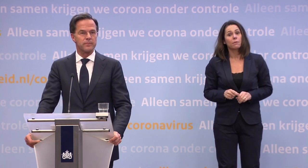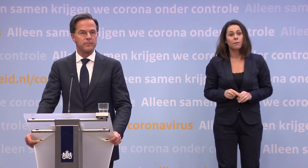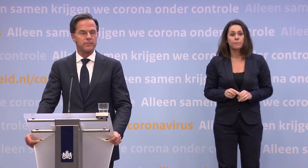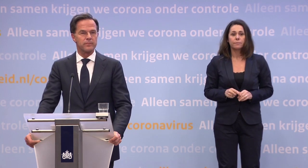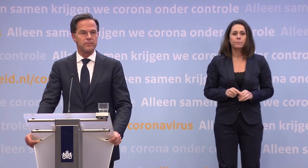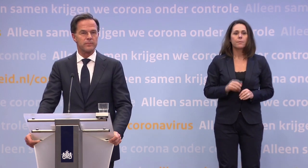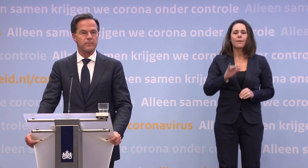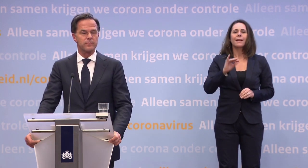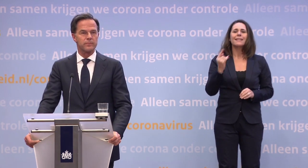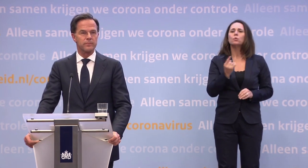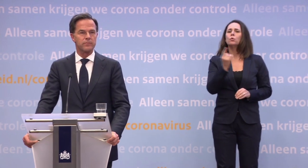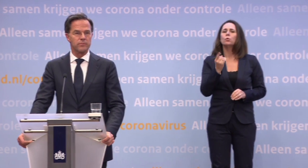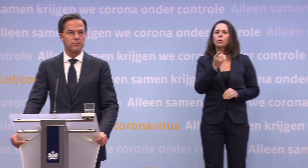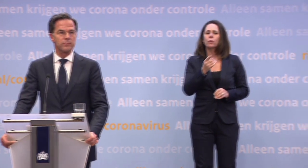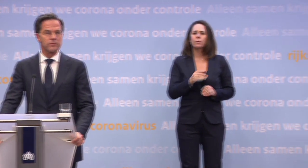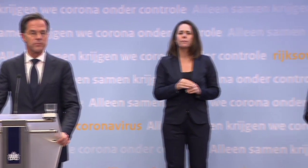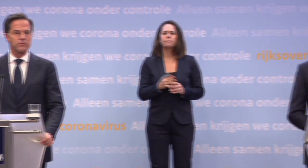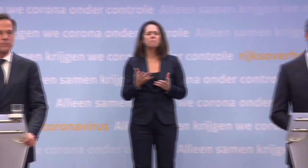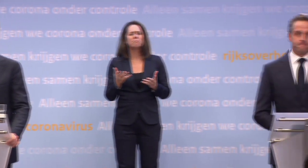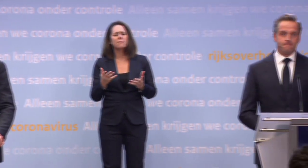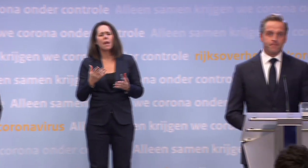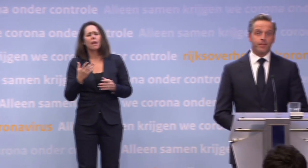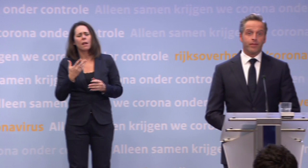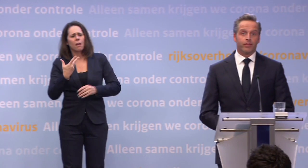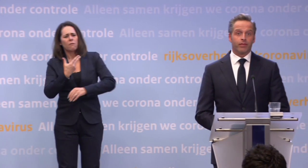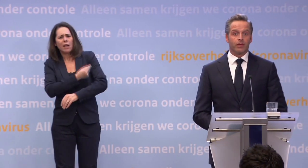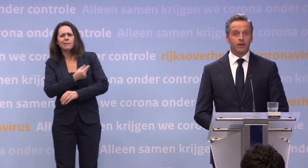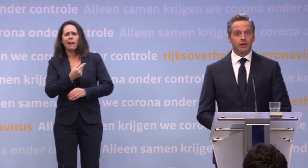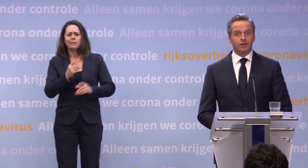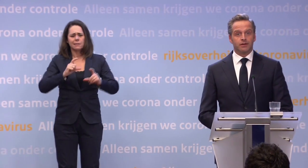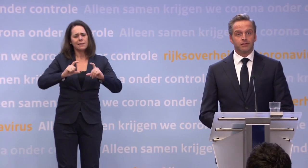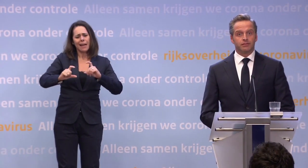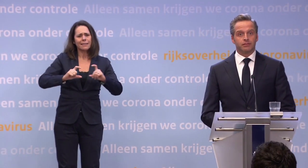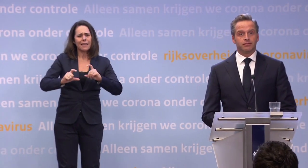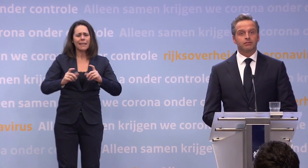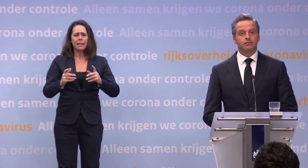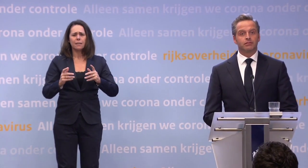Meneer De Jonge, over de vaccins en de strategie. Ik hoorde u zeggen aan het begin dat er dan minder vaccins komen, de helft minder.